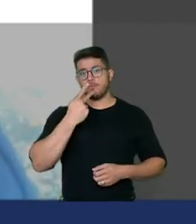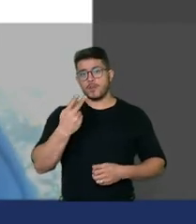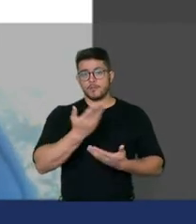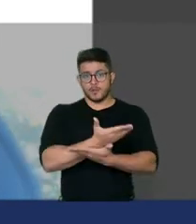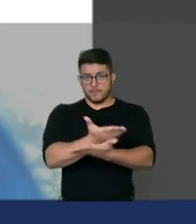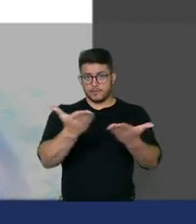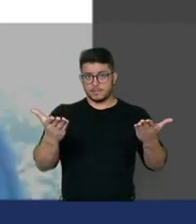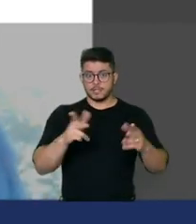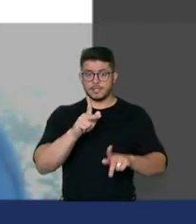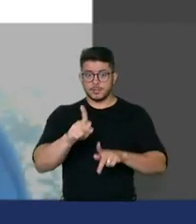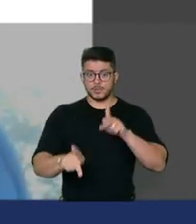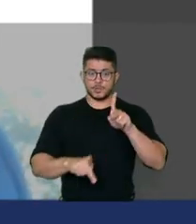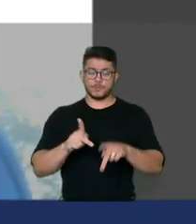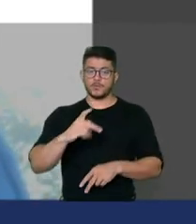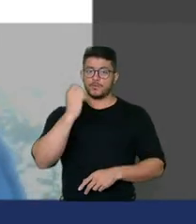BRASILEIRO PARA LHES EXPLICAR